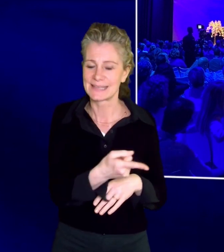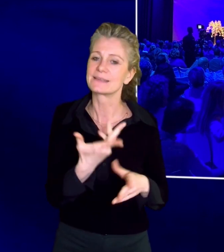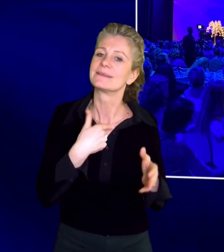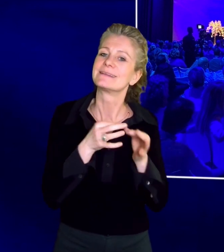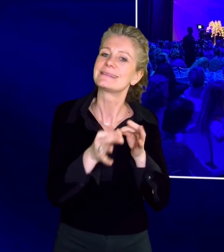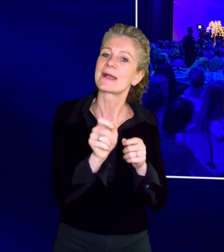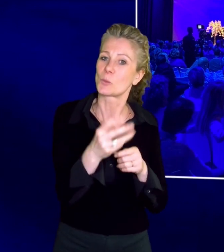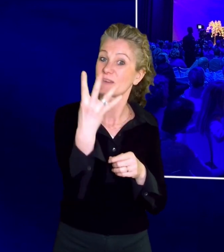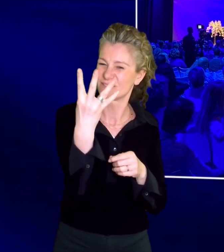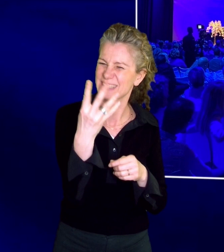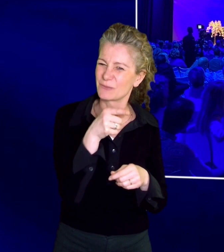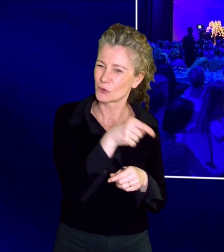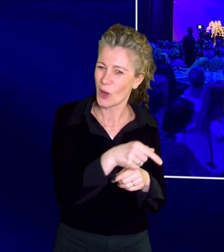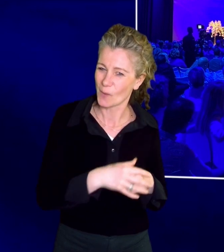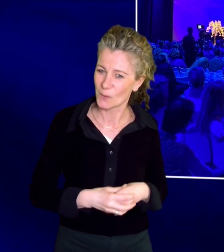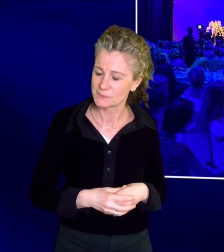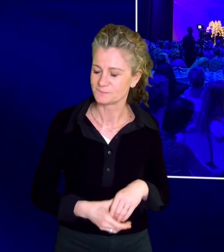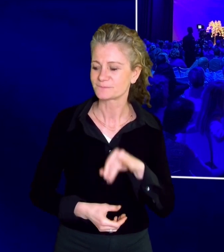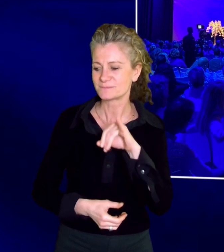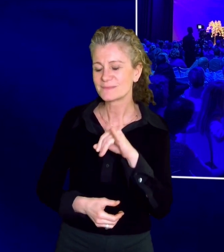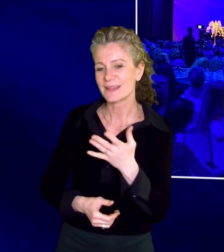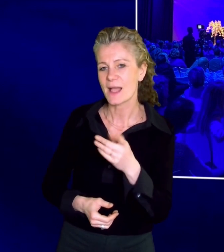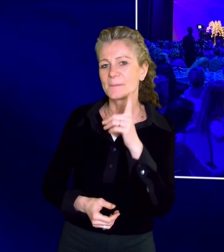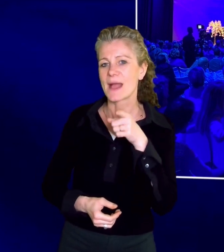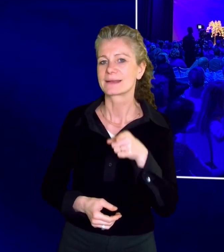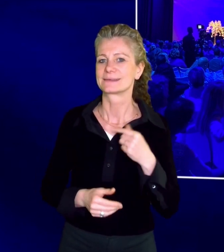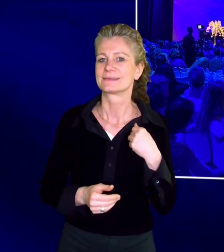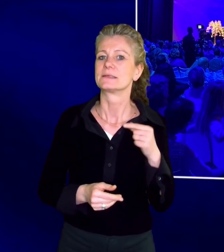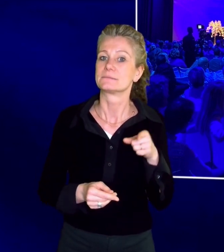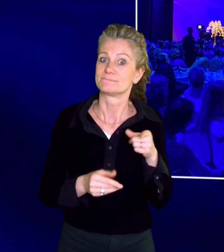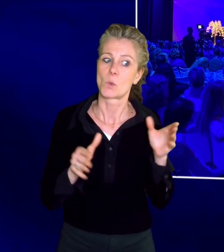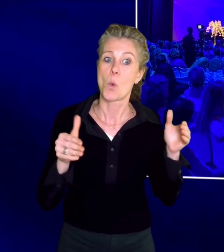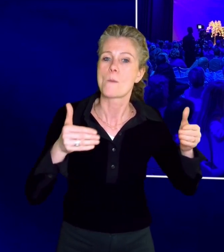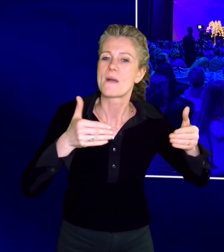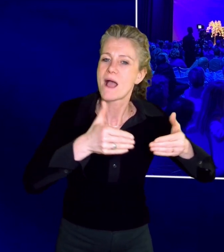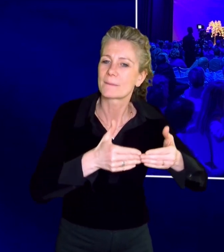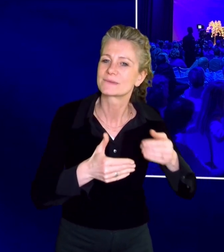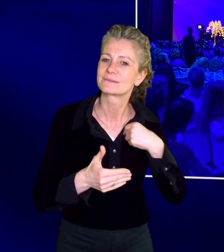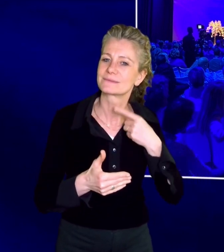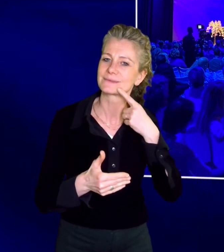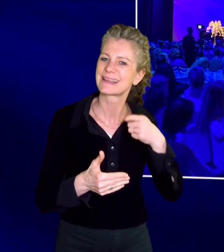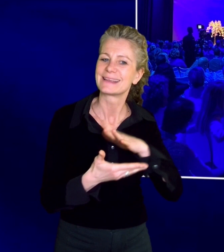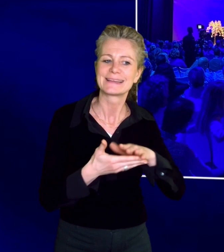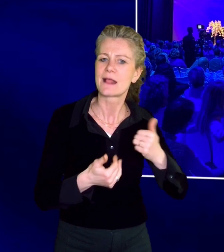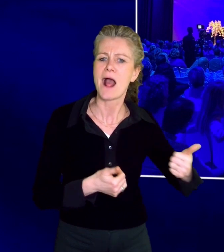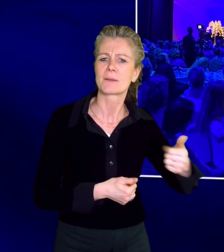Ja, maar ik wil dat omarmen niet alleen neerzetten... dat je allemaal op een podium je verhaal moet gaan vertellen.